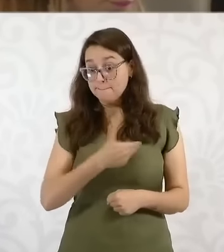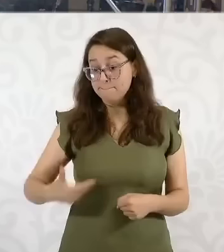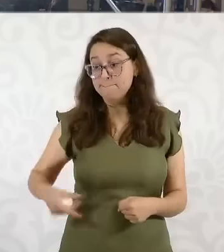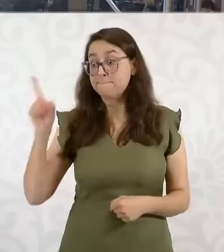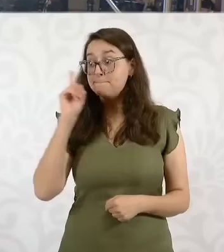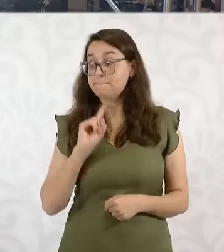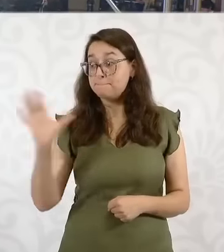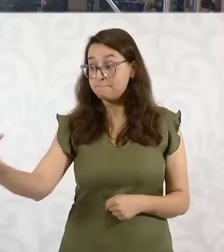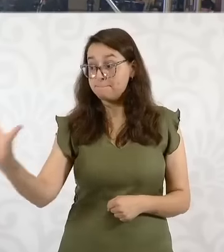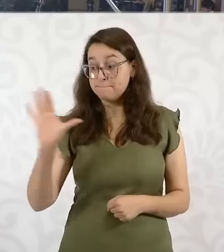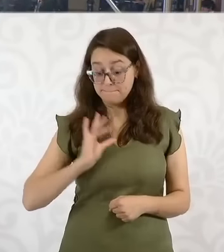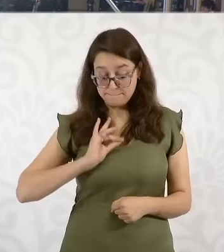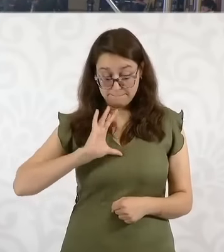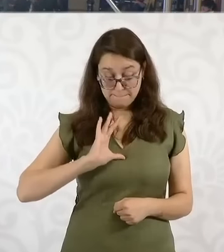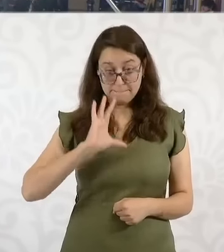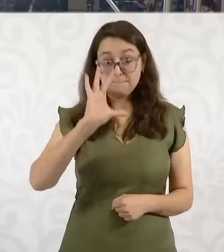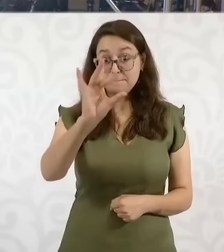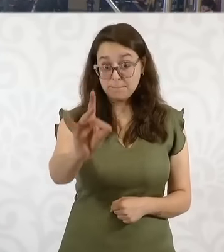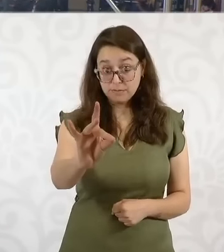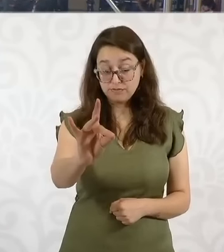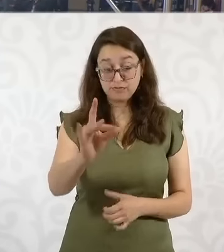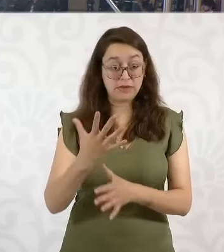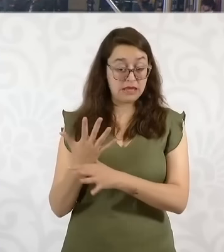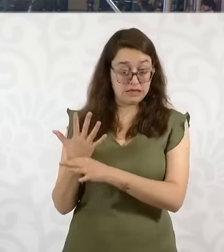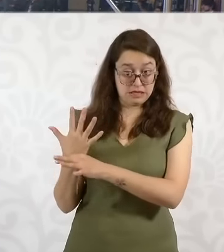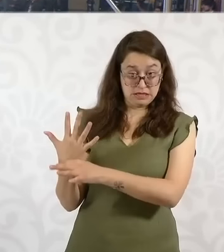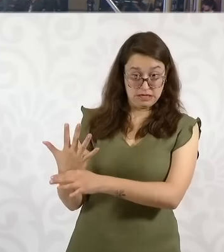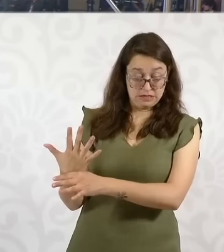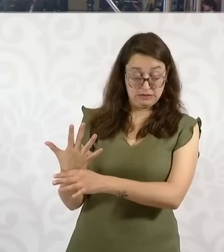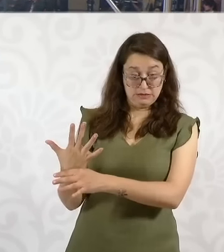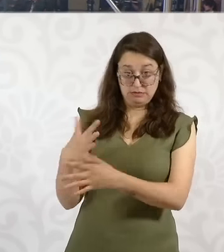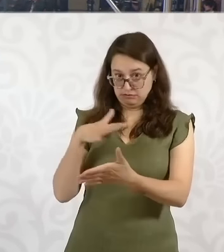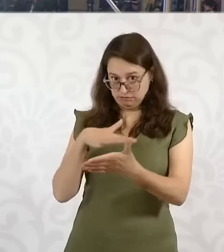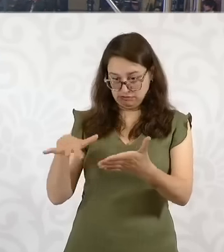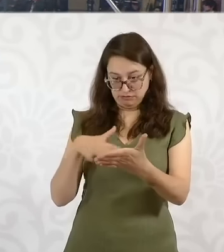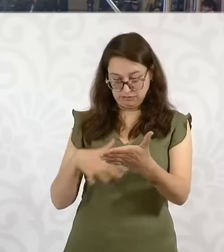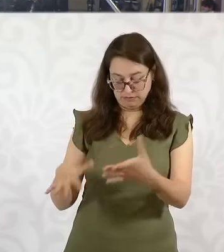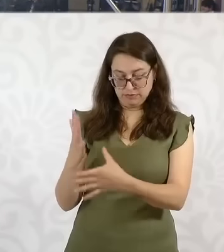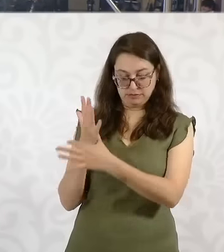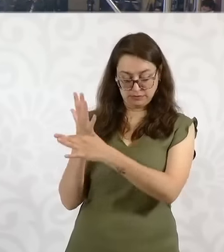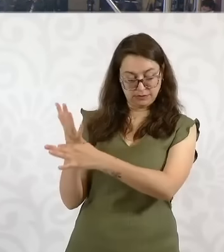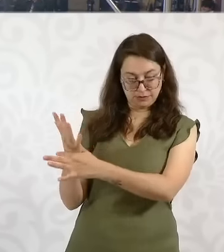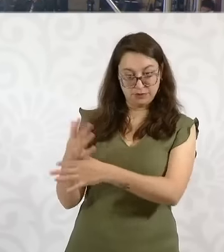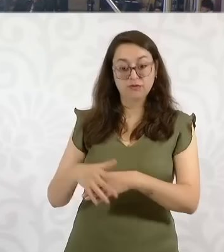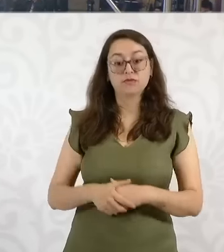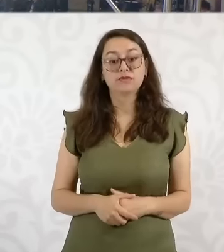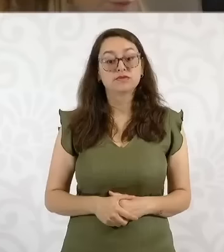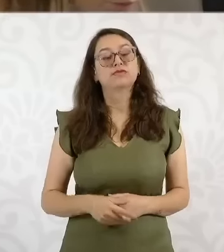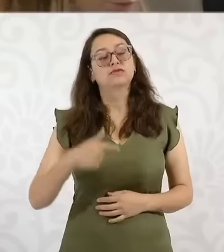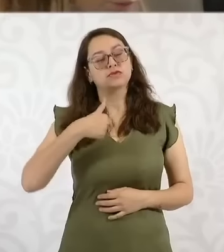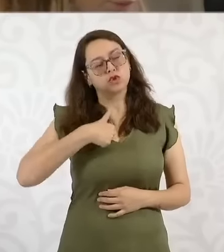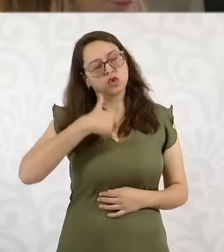y literalmente para no alterar lo que ella dijo, me dice, "A mí me gustaría, y lo digo de corazón,